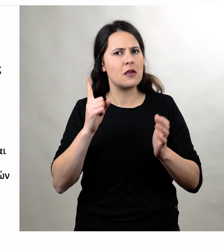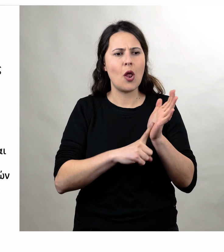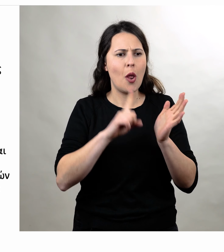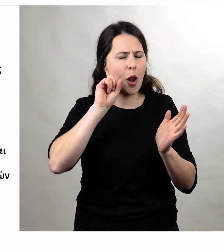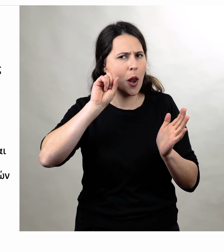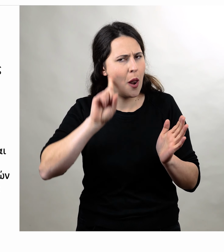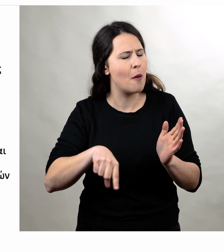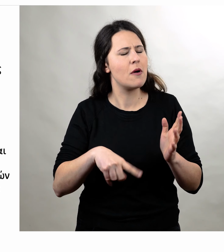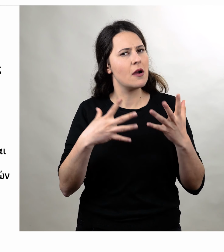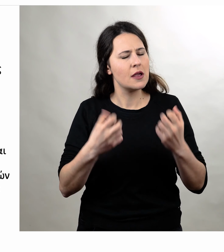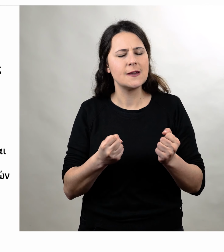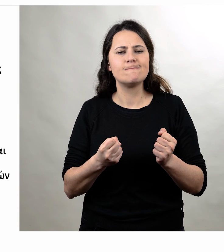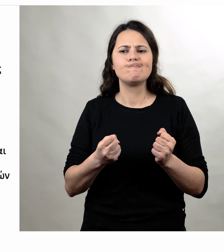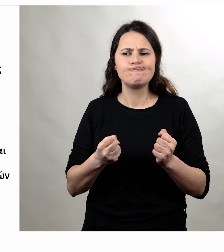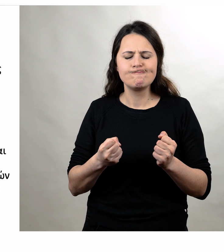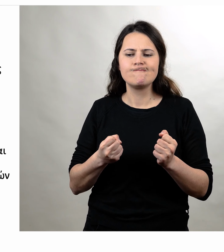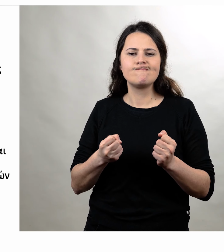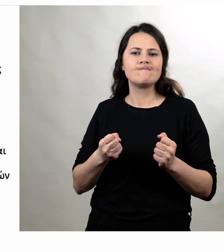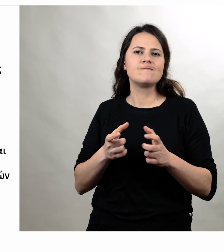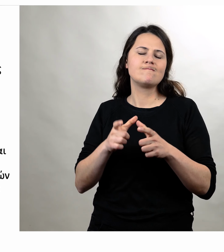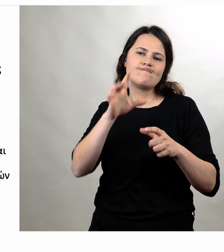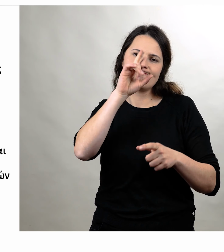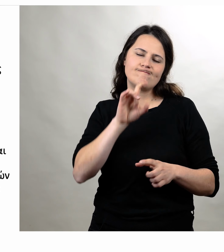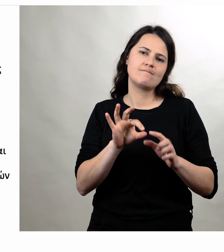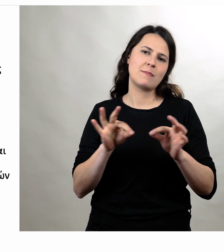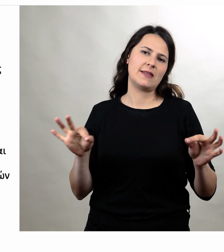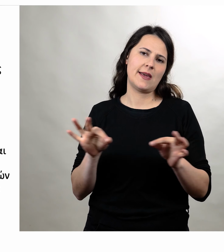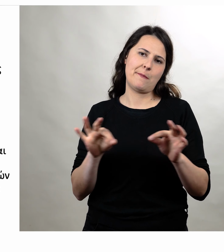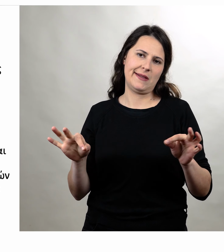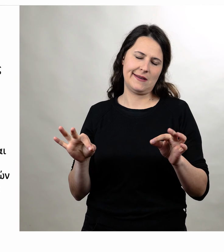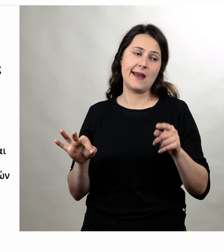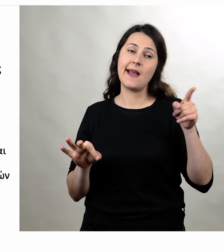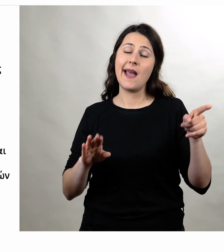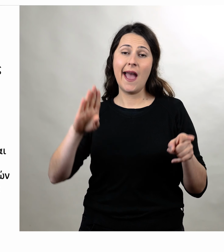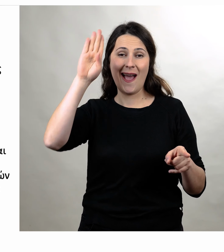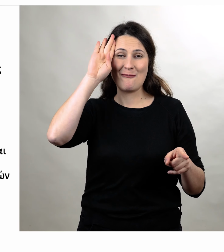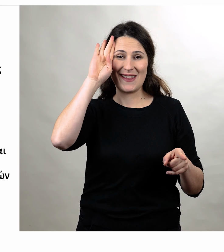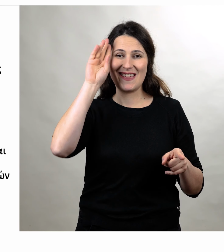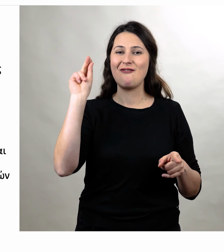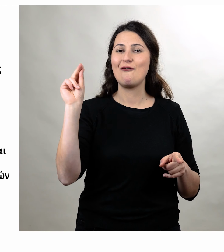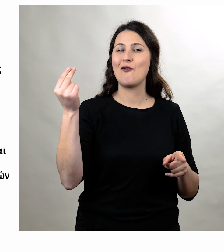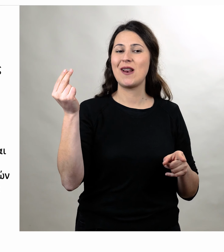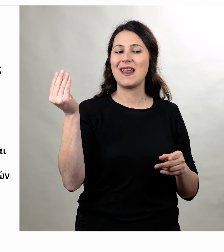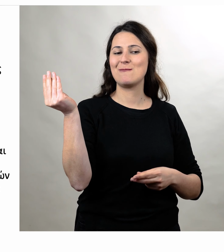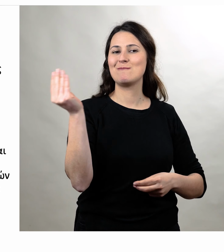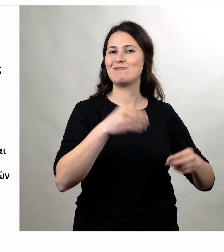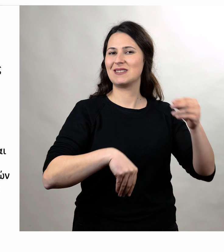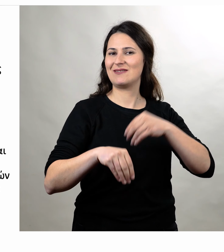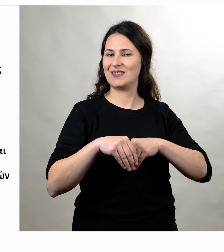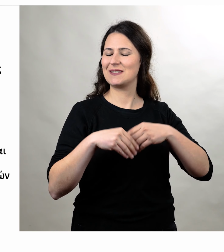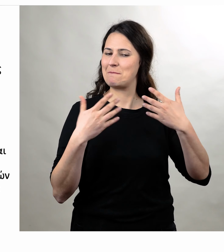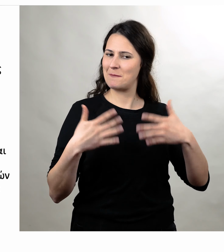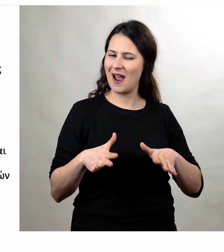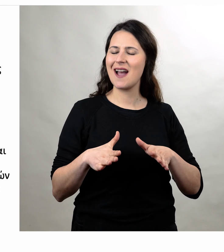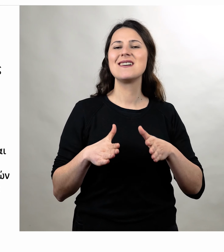H Βουλή των Ηνωμένων Πολιτειών συνέστησε στους ιδιοκτήτες κρουαζιερόπλοιων: